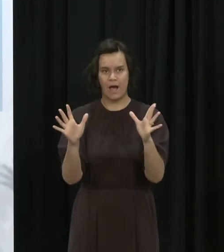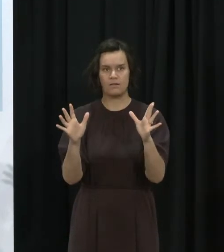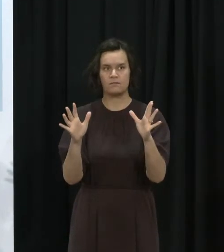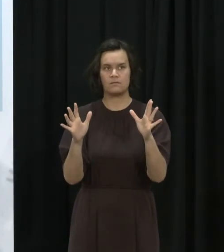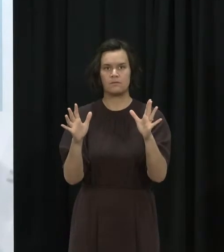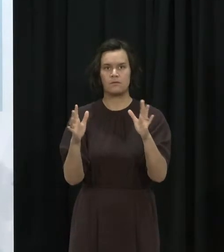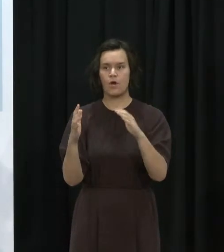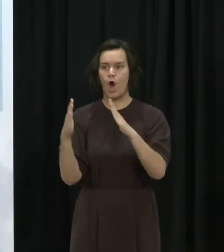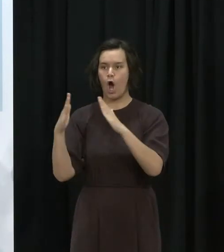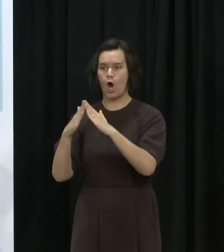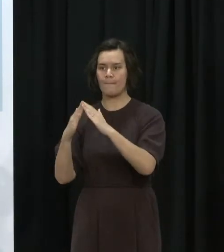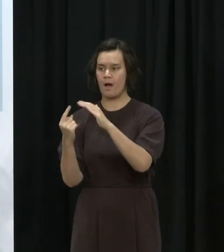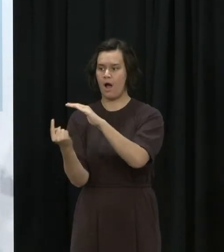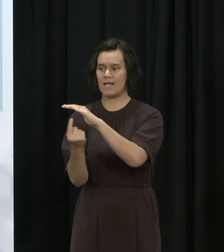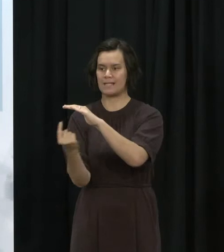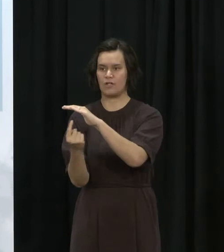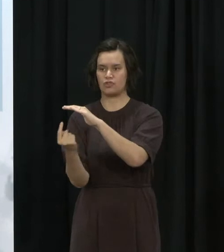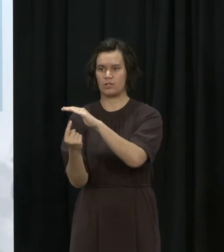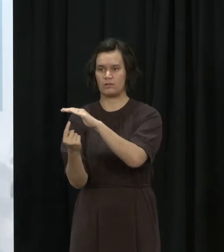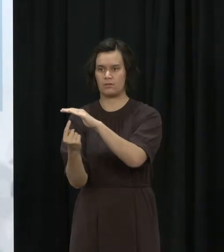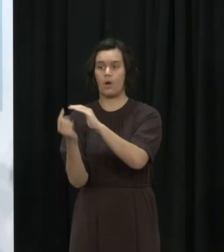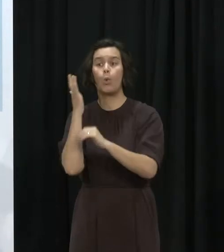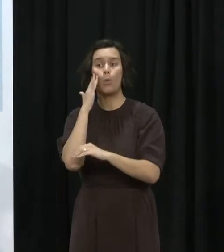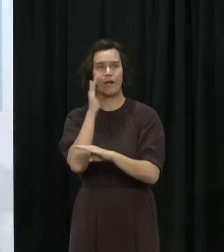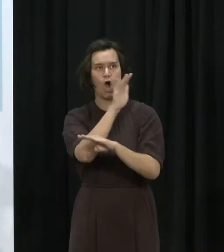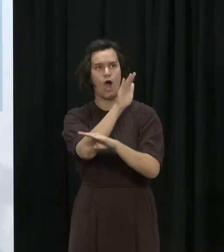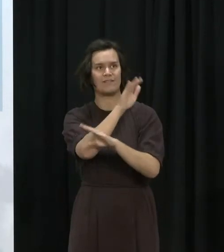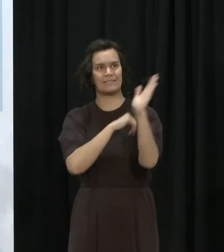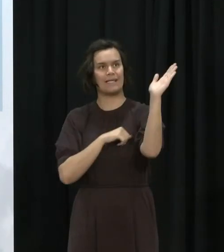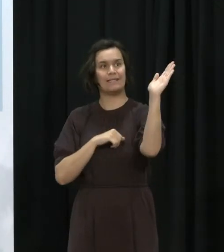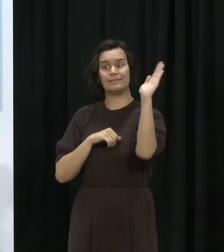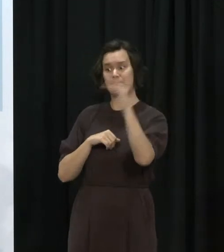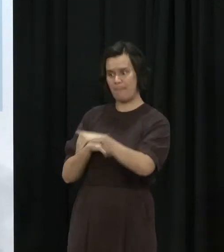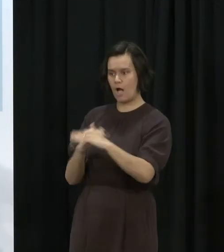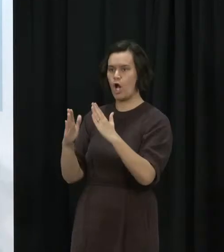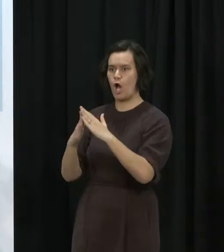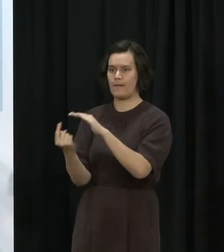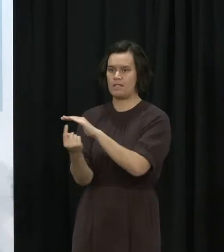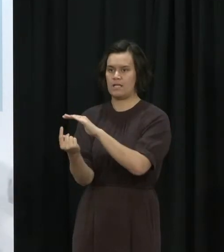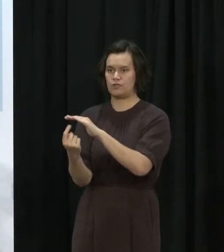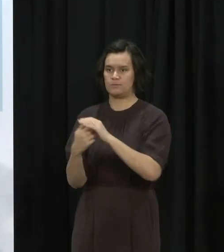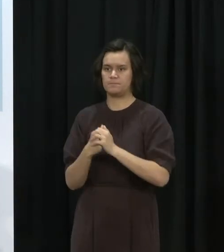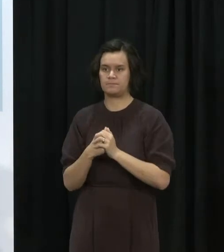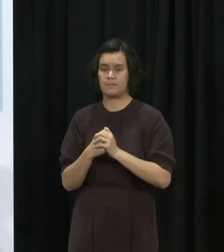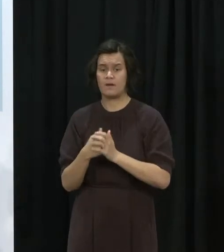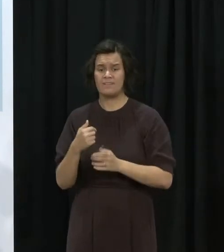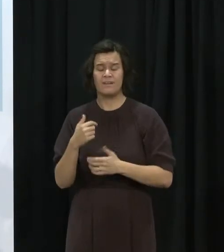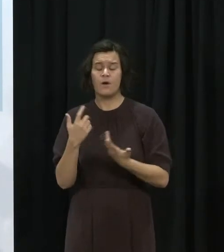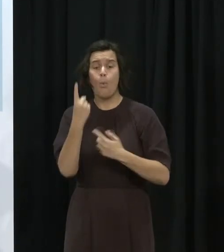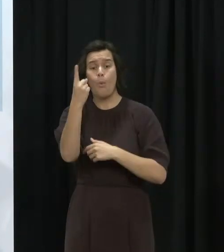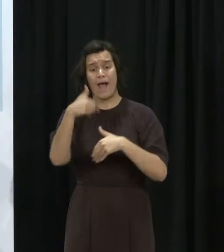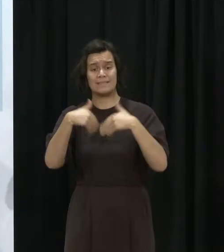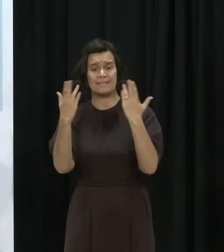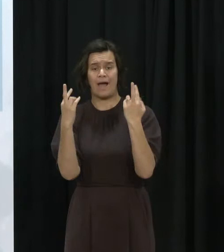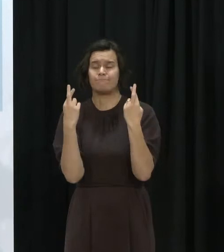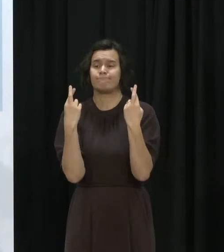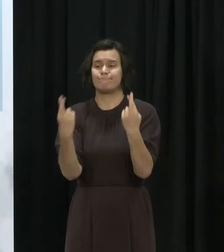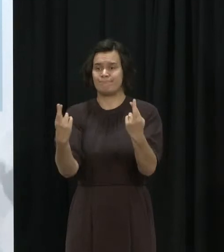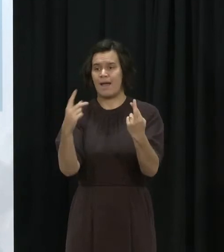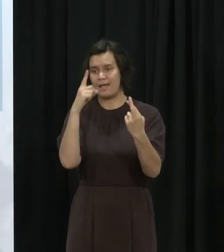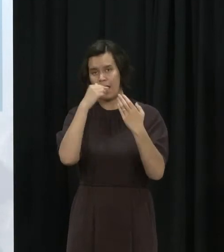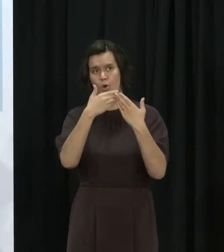mhiotia. Kei te whai tonu